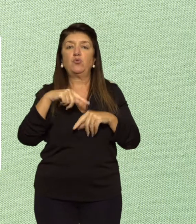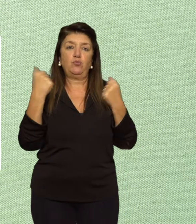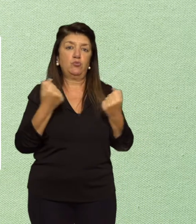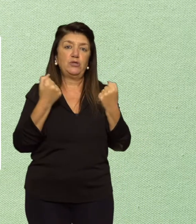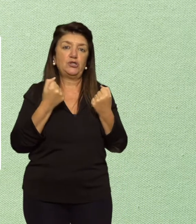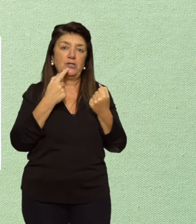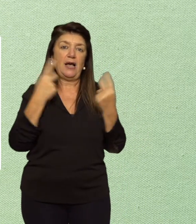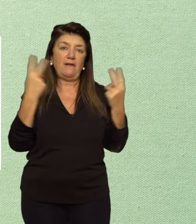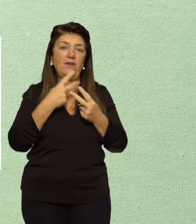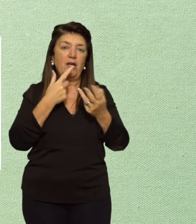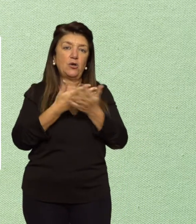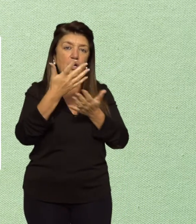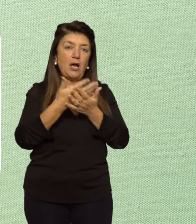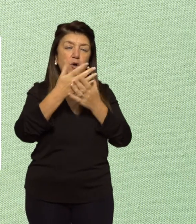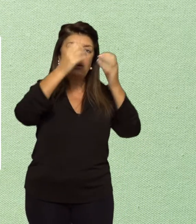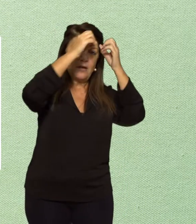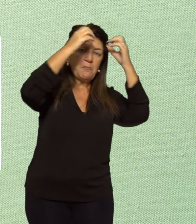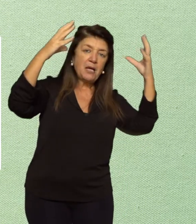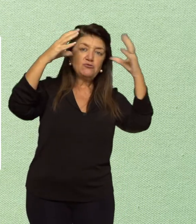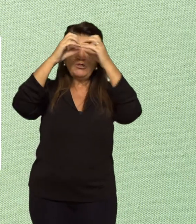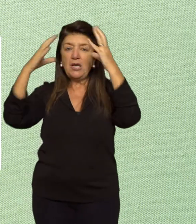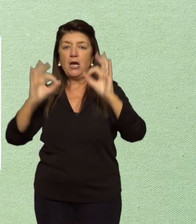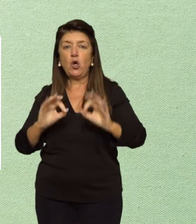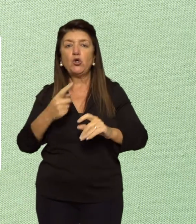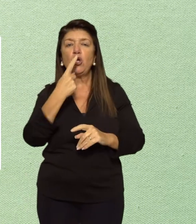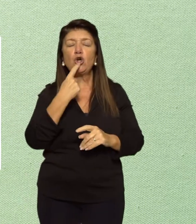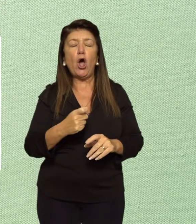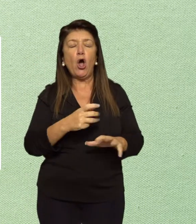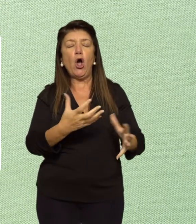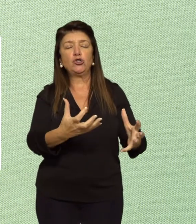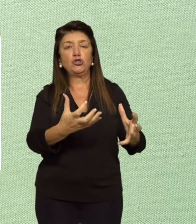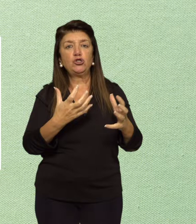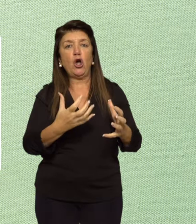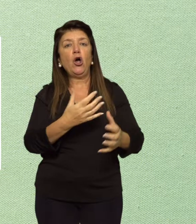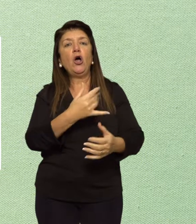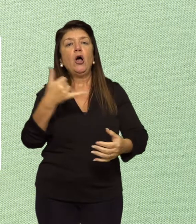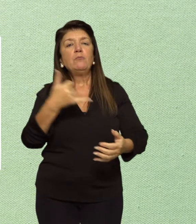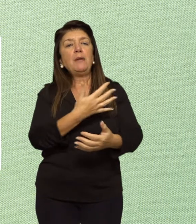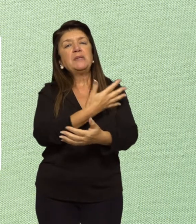questa narrazione, questo immaginario un po' qua no? Il rosso che ritorna, il sangue sì sì sì...